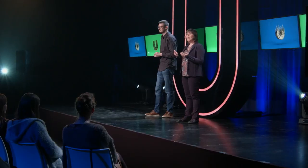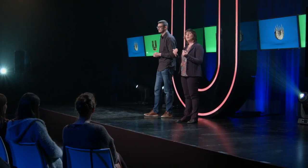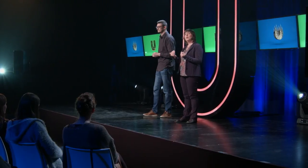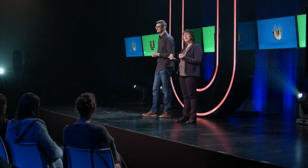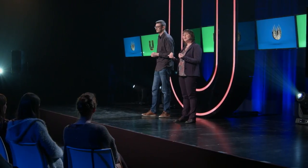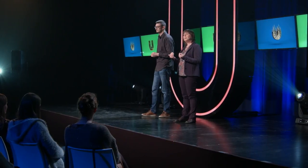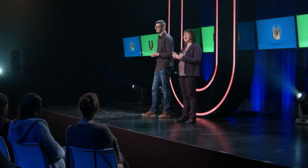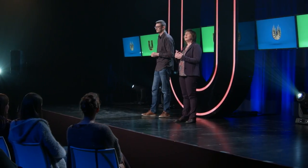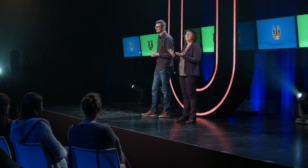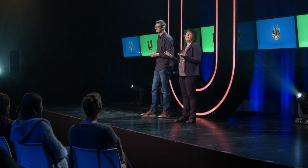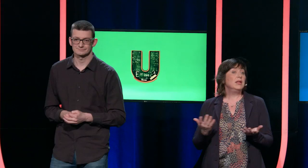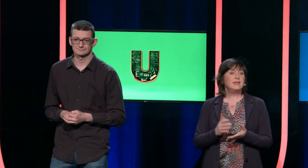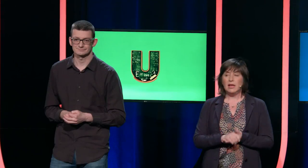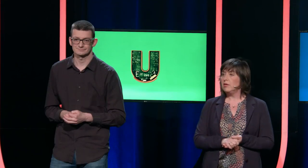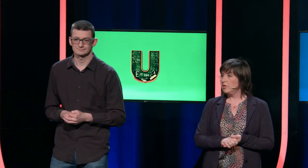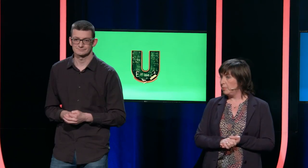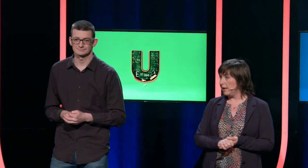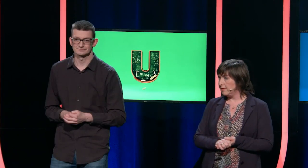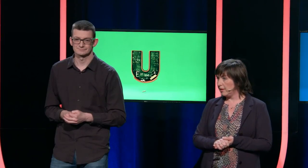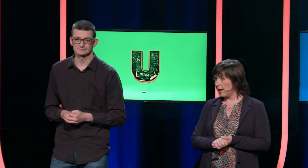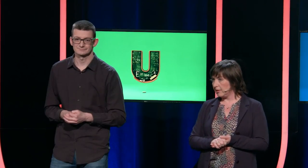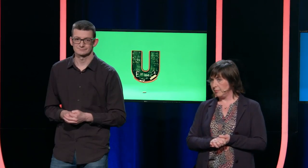waardoor nieuwe gebaren veel sneller verspreid geraken.